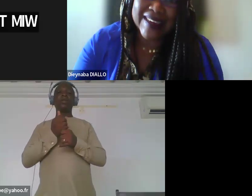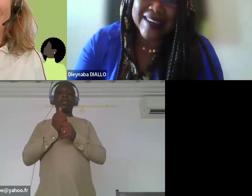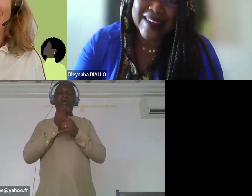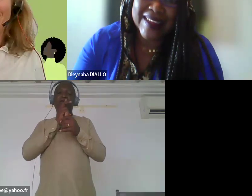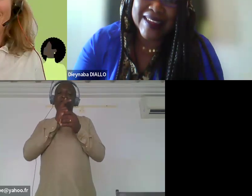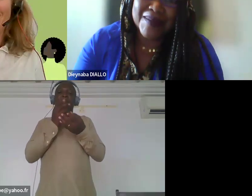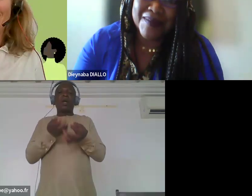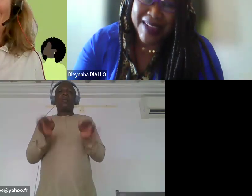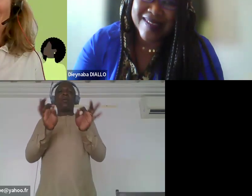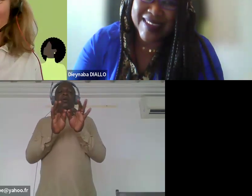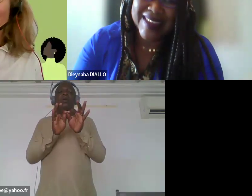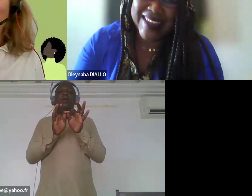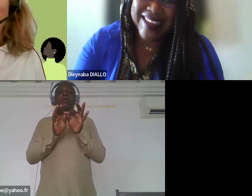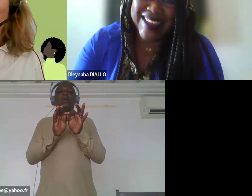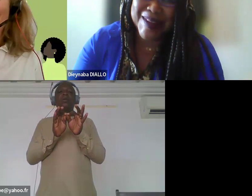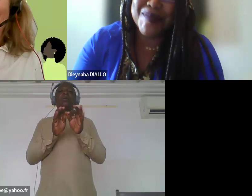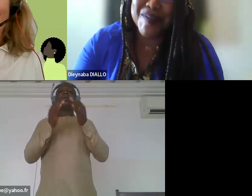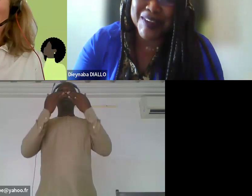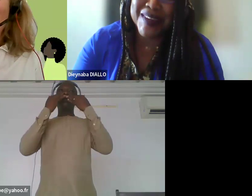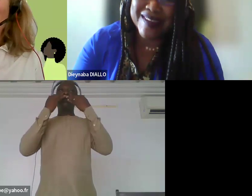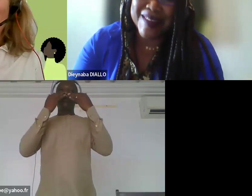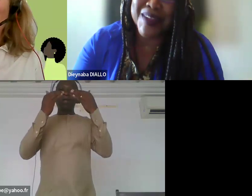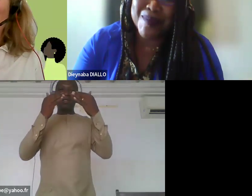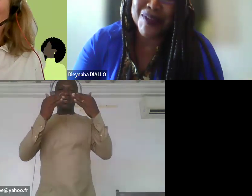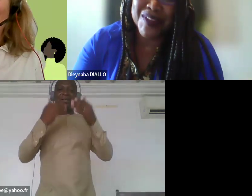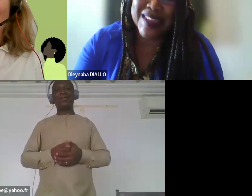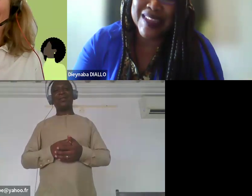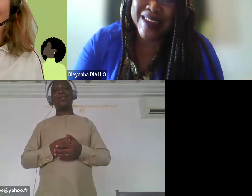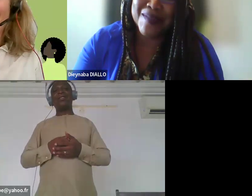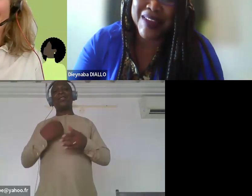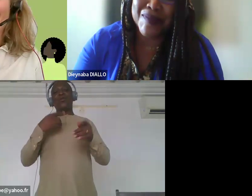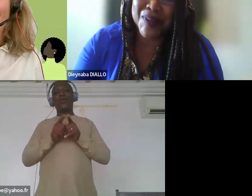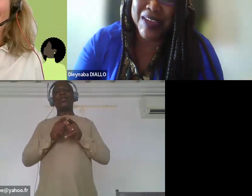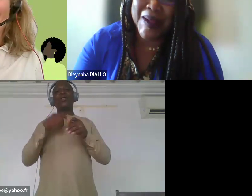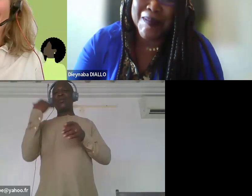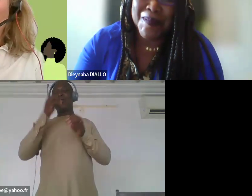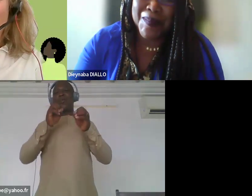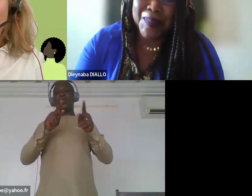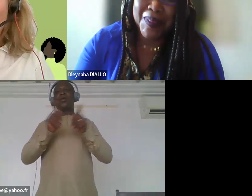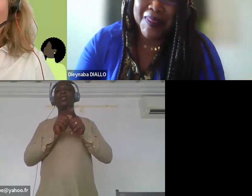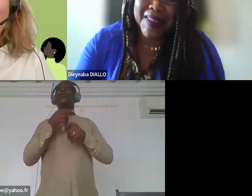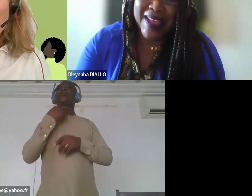cœur merci de m'avoir donné cette belle opportunité de lever la voix et et merci